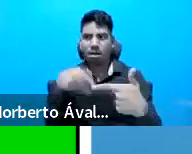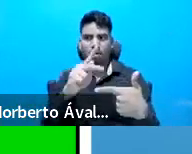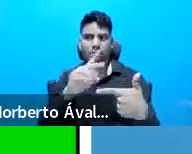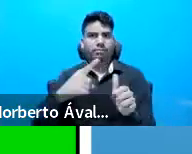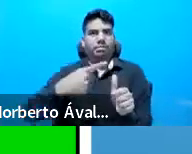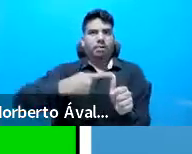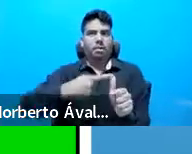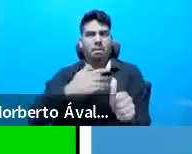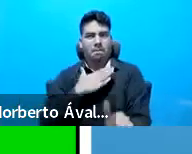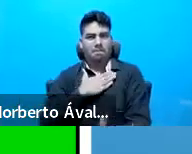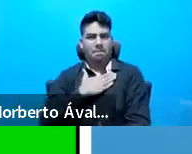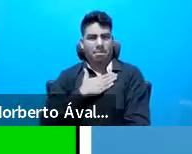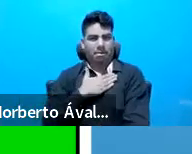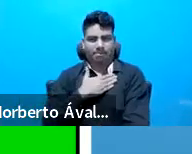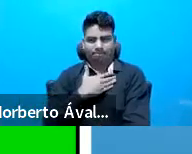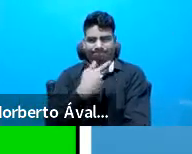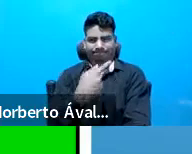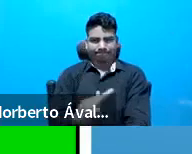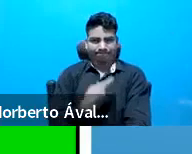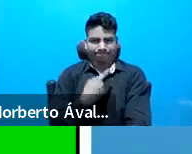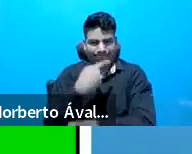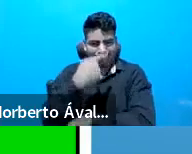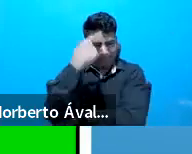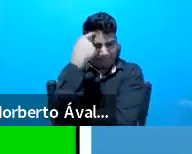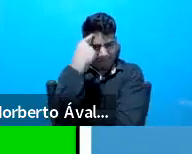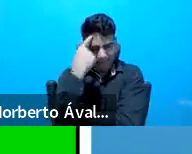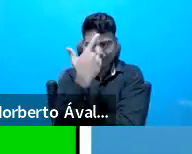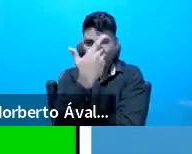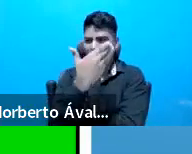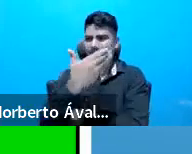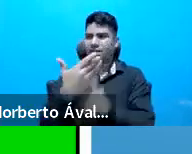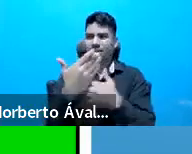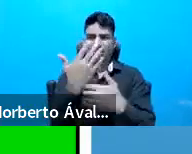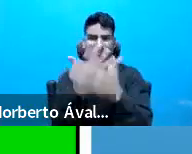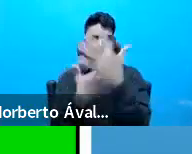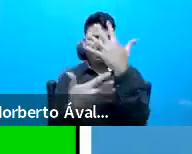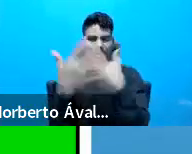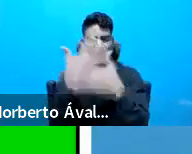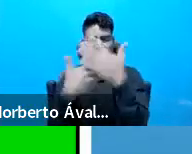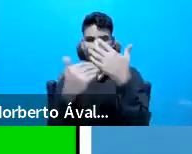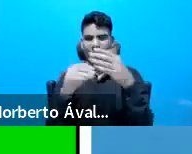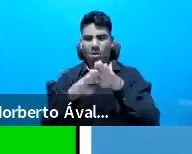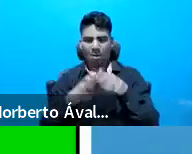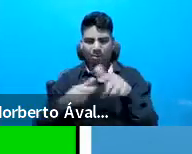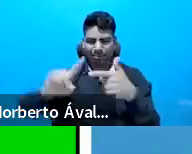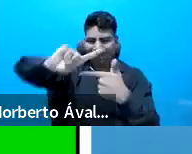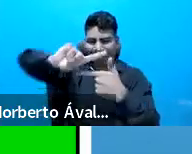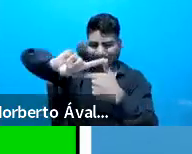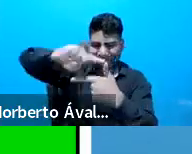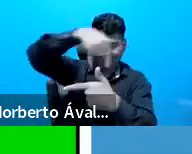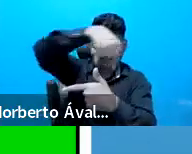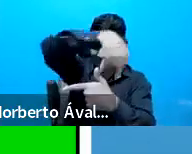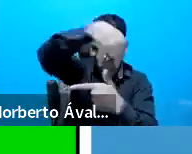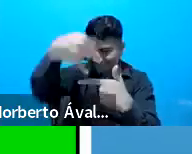pregunté cómo gunté: cómo te dice esto cómo te dice esto en lengua de señas. Ni siquiera sabía cómo enunciar enunciar el teorema de